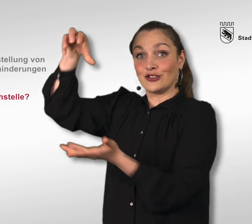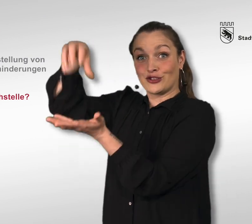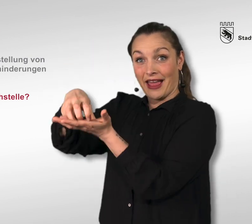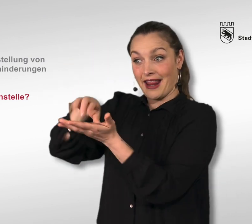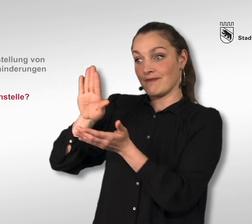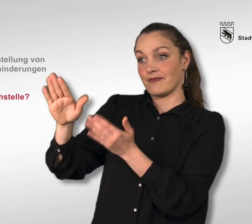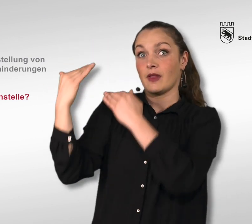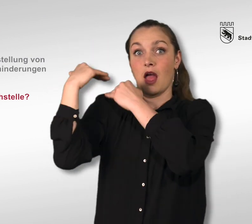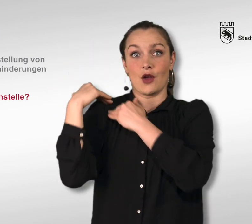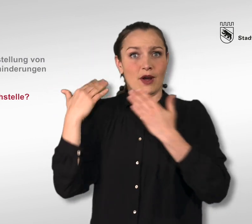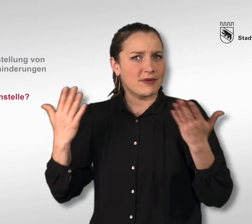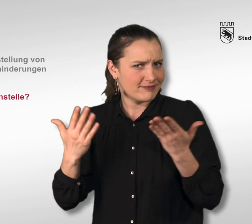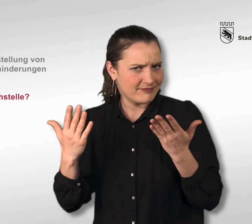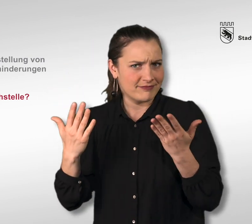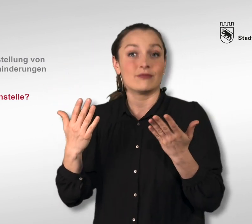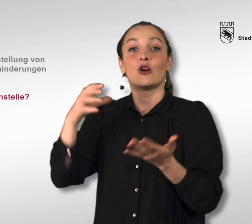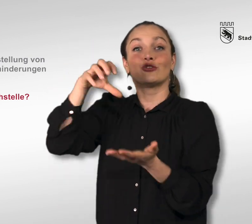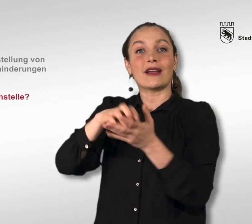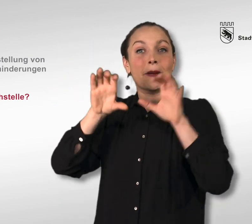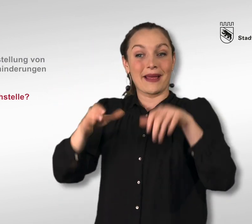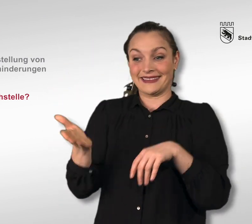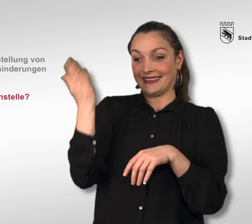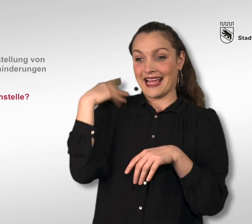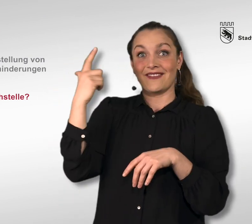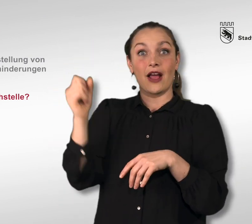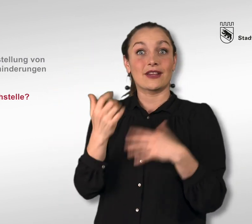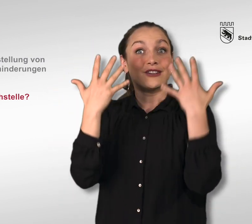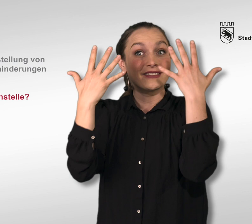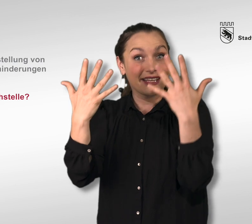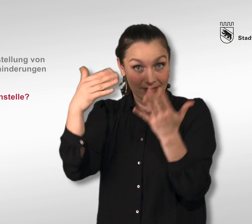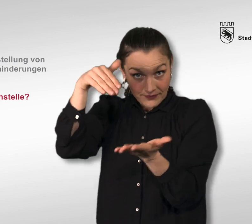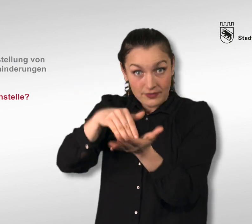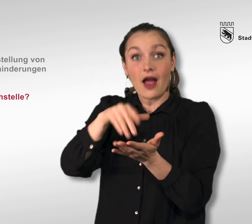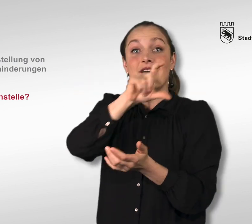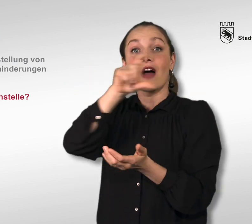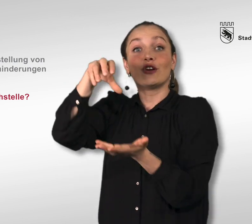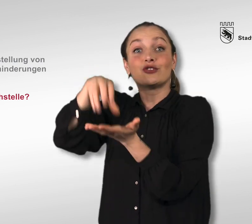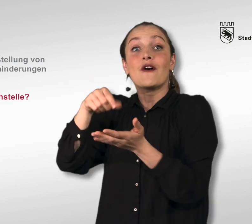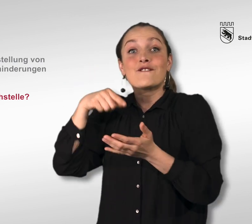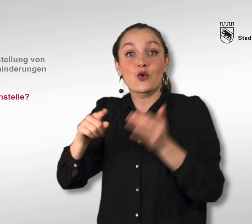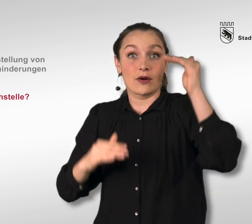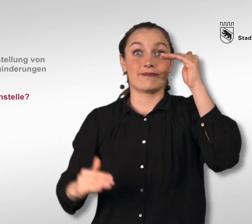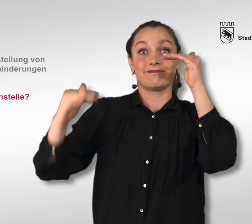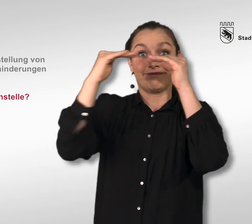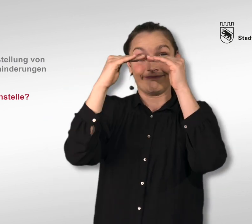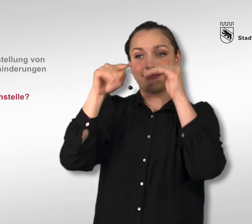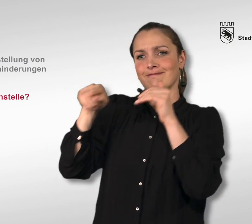Welches sind die Aufgaben der Fachstelle? Die Stadt Bern besitzt seit 2010 eine Fachstelle für die Gleichstellung von Menschen mit Behinderungen.